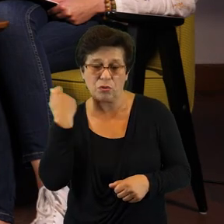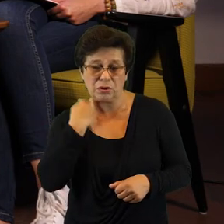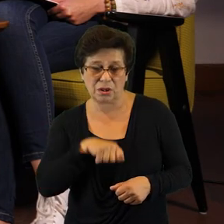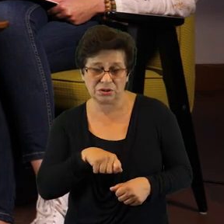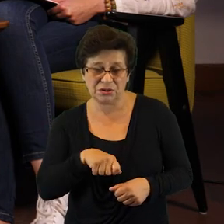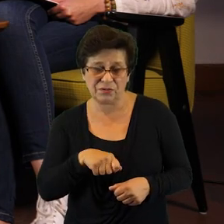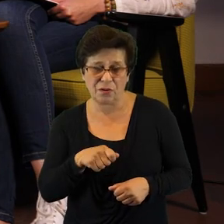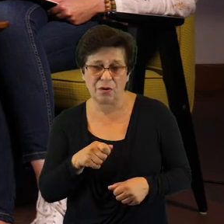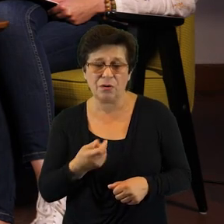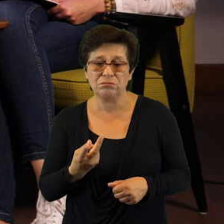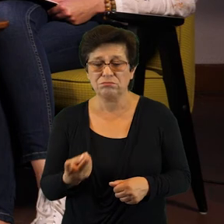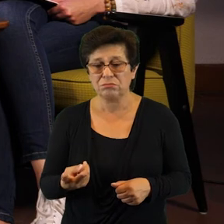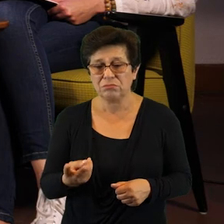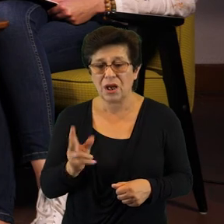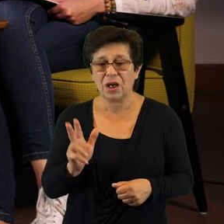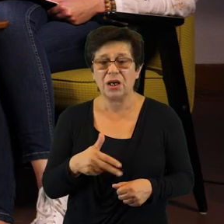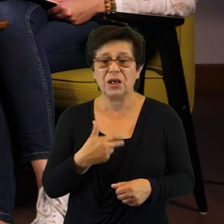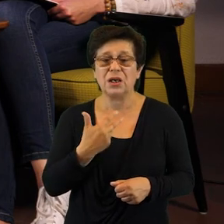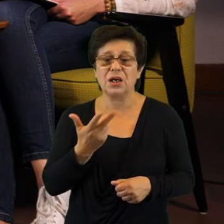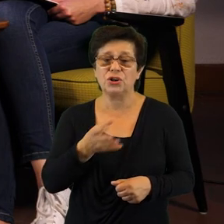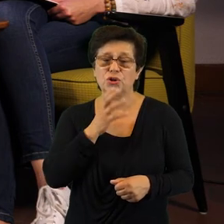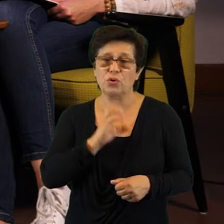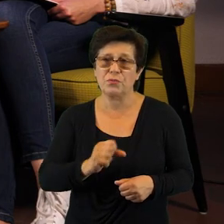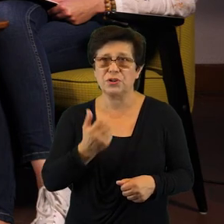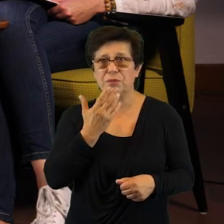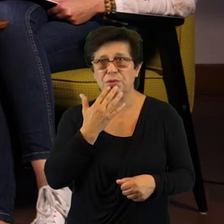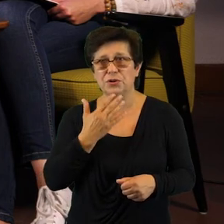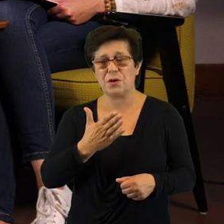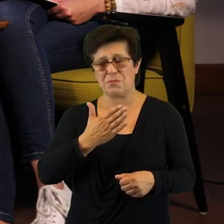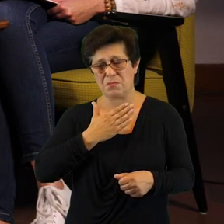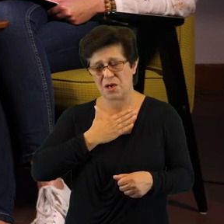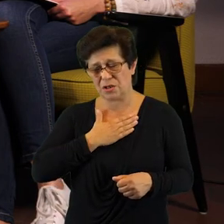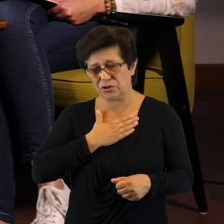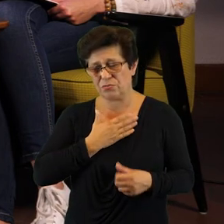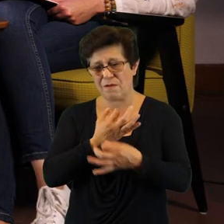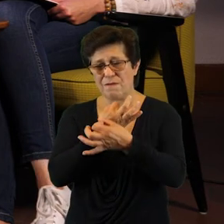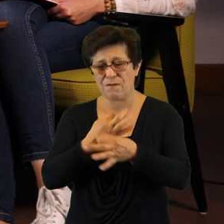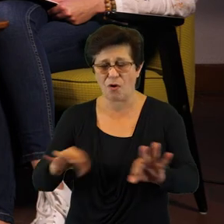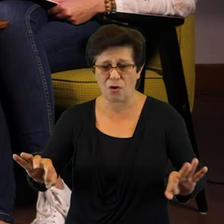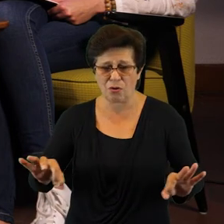Kiedy Słonimski pisze: "Mieliśmy wolną Polskę, mieliśmy polskiego prezydenta i zabił go Polak".